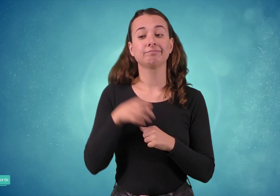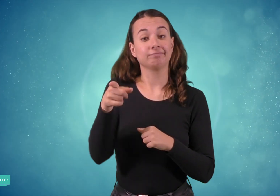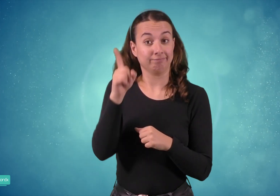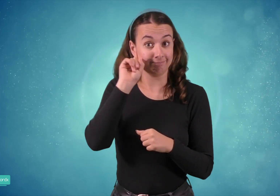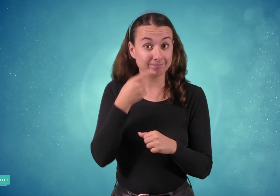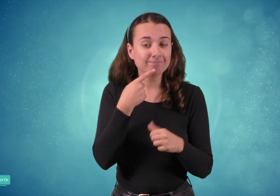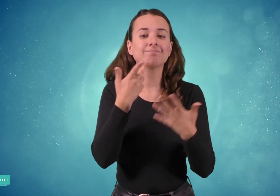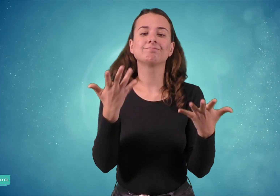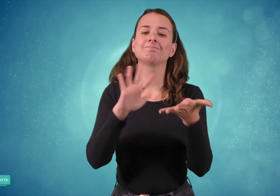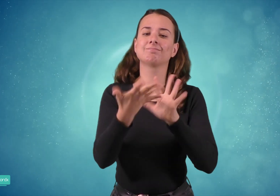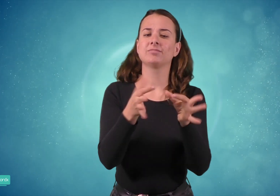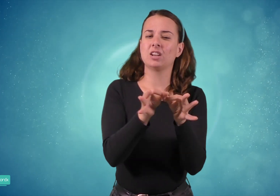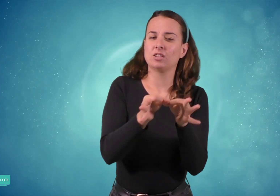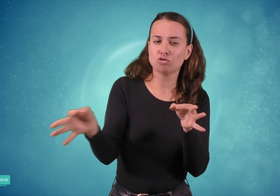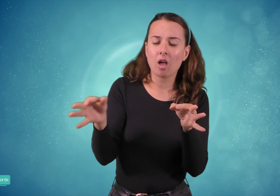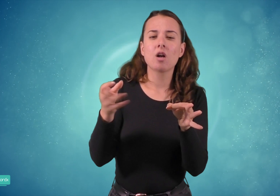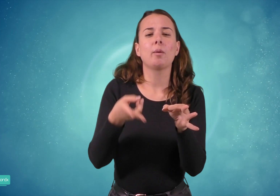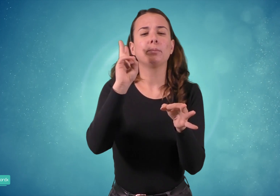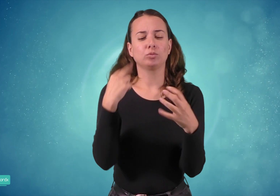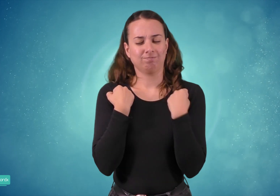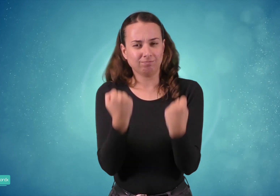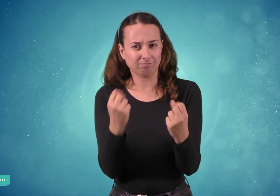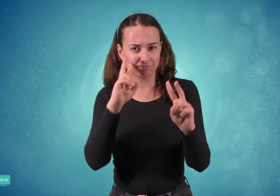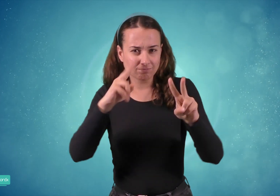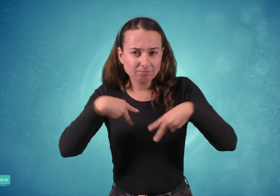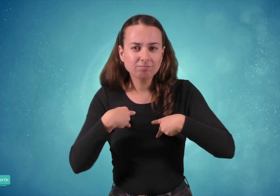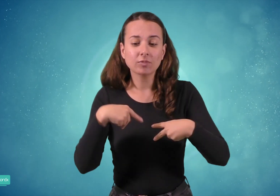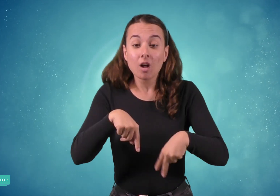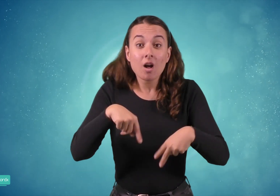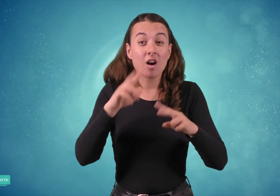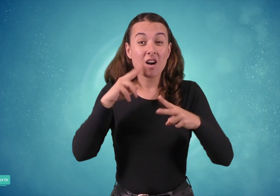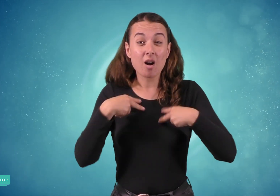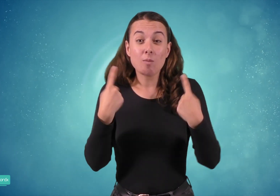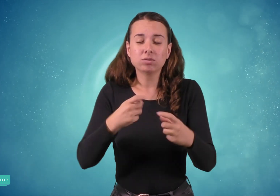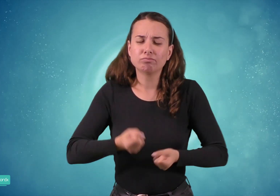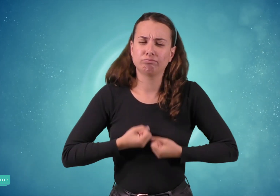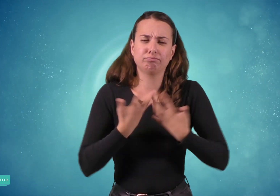La sordità lo porta ad isolarsi e diventa stimolo per ascoltare ed esprimere